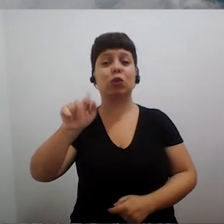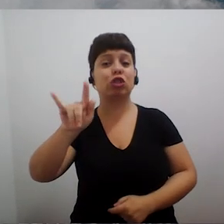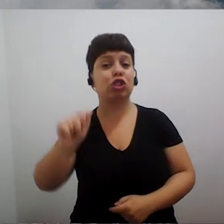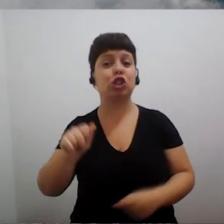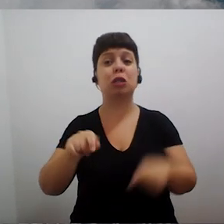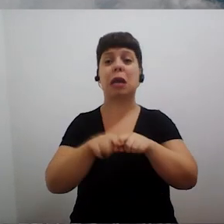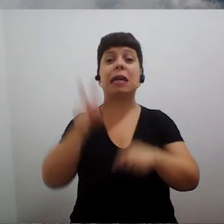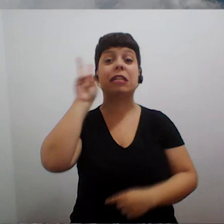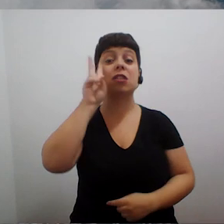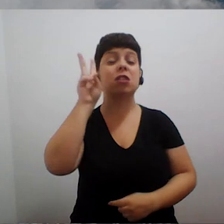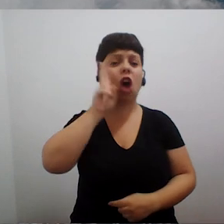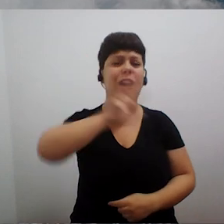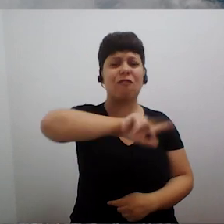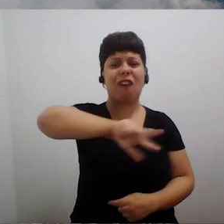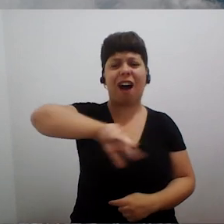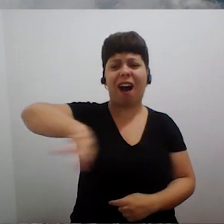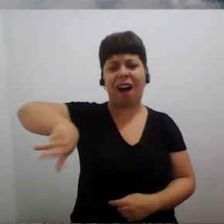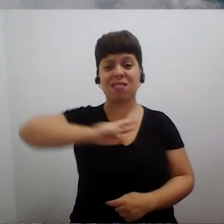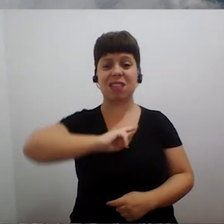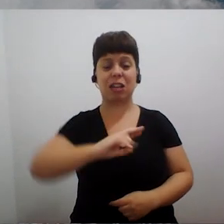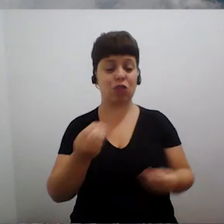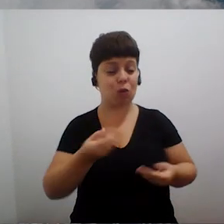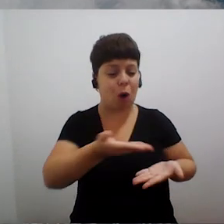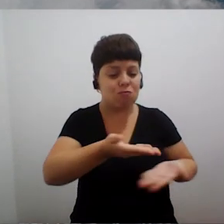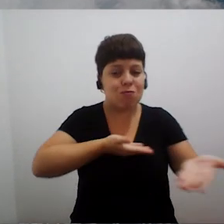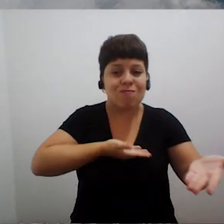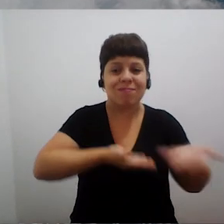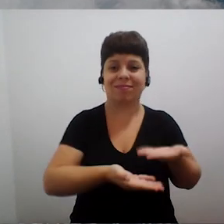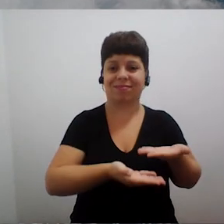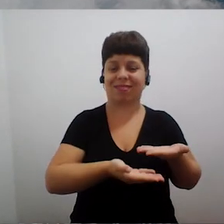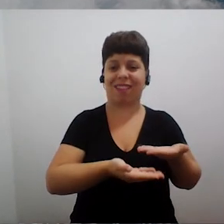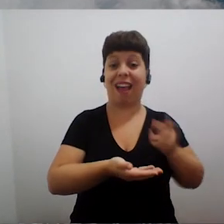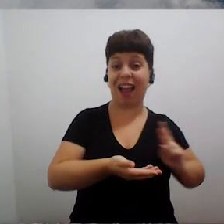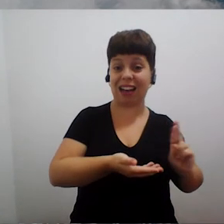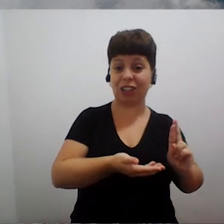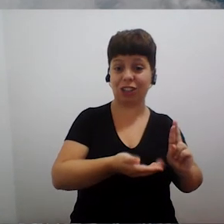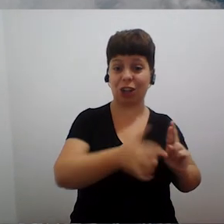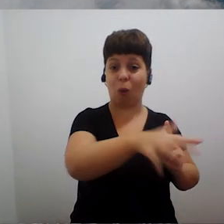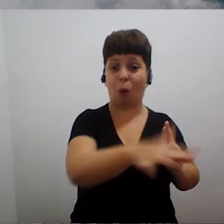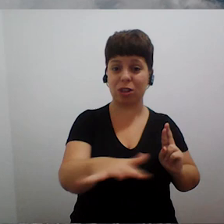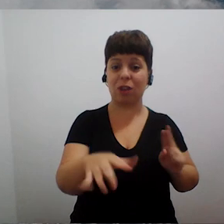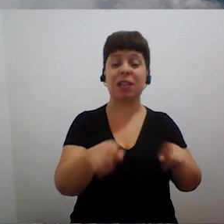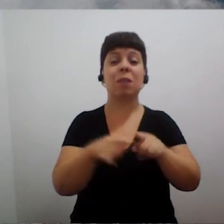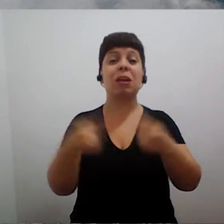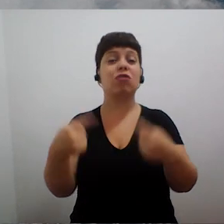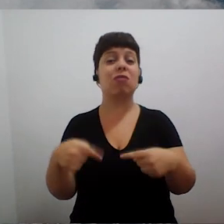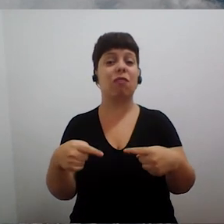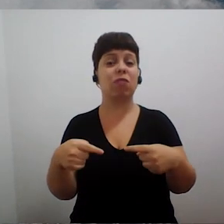diversas religiões se relacionam com o oceano e para compreender de que forma podemos superar os desafios que o oceano enfrenta.